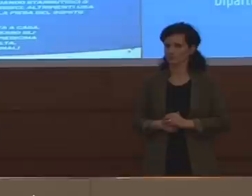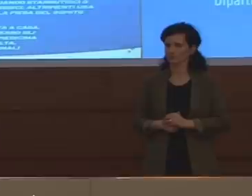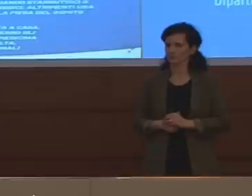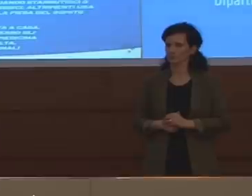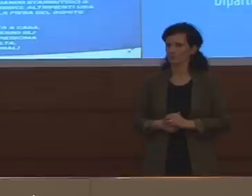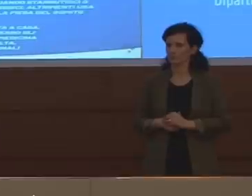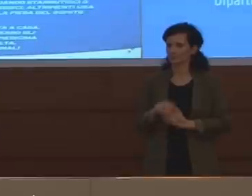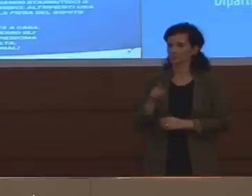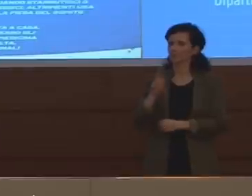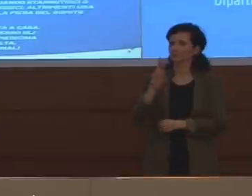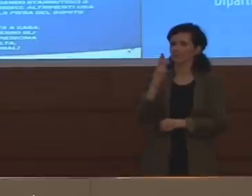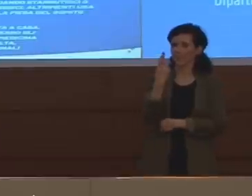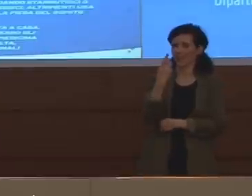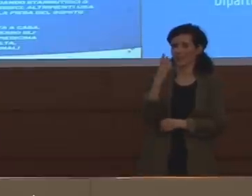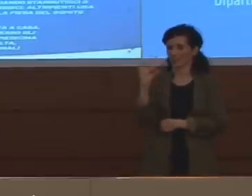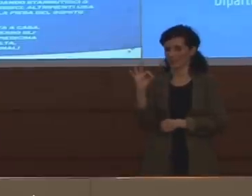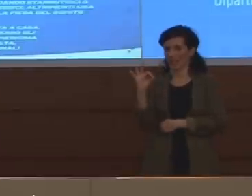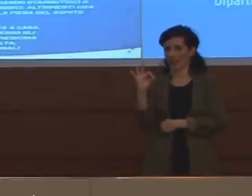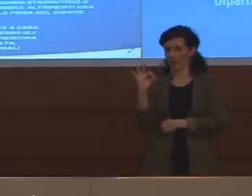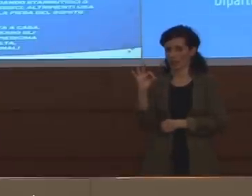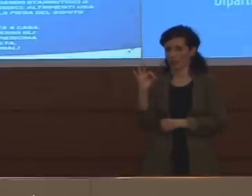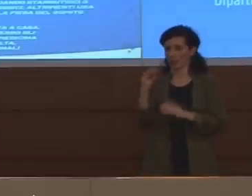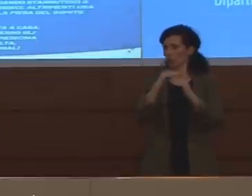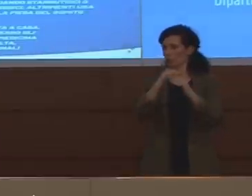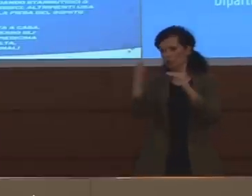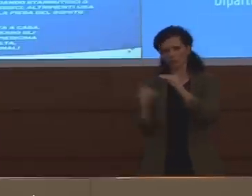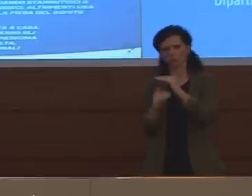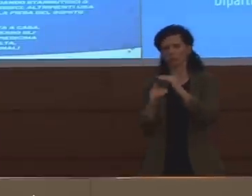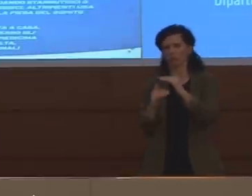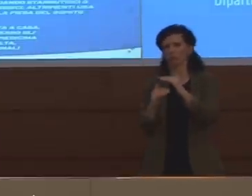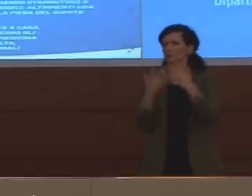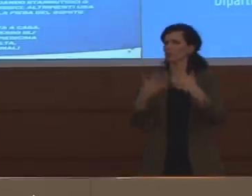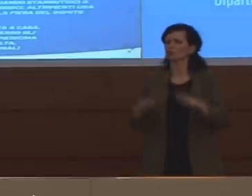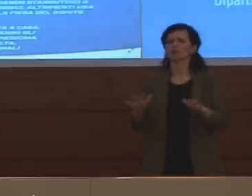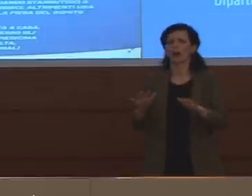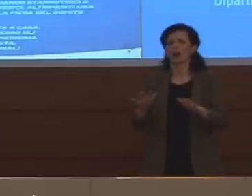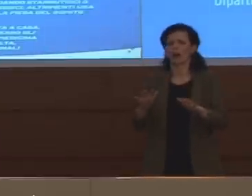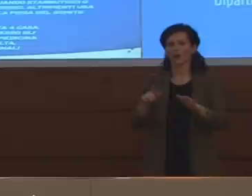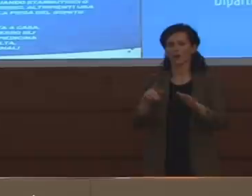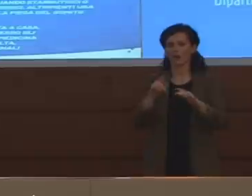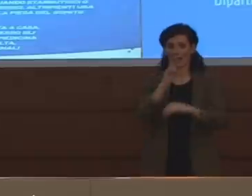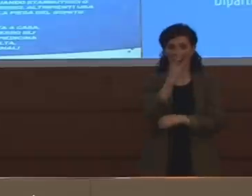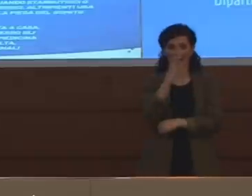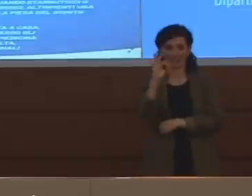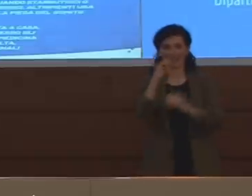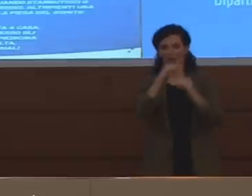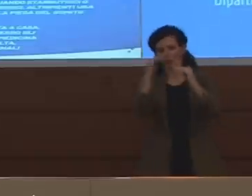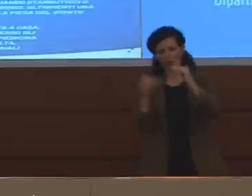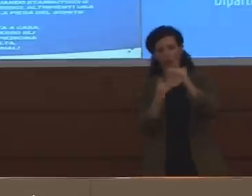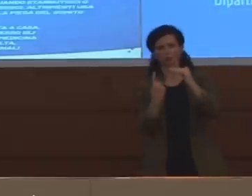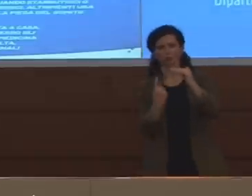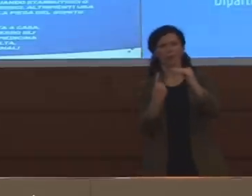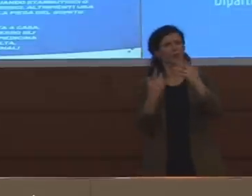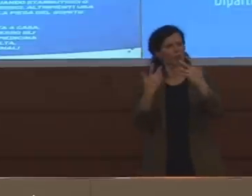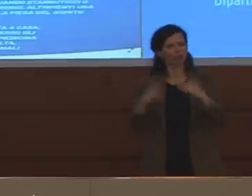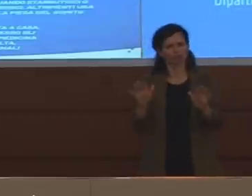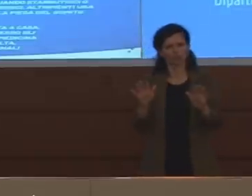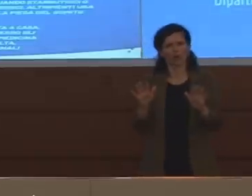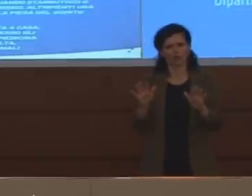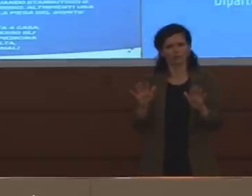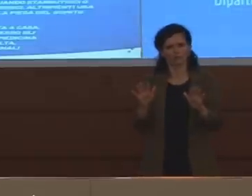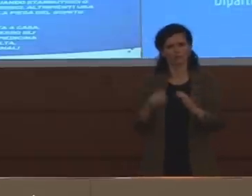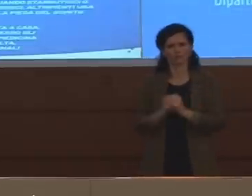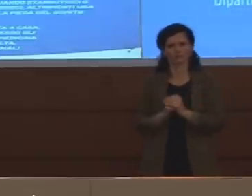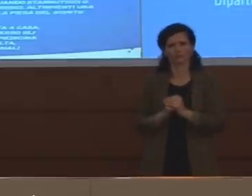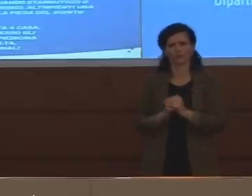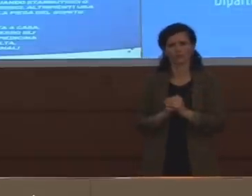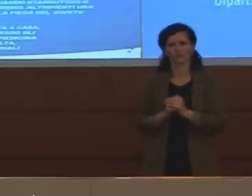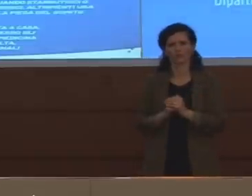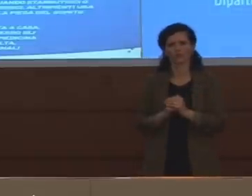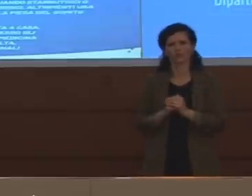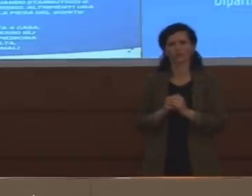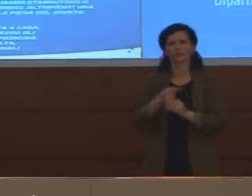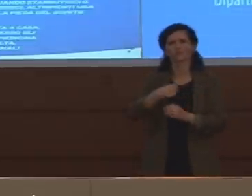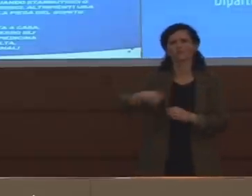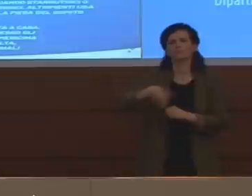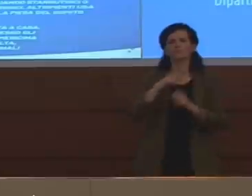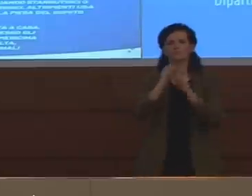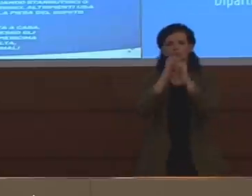L'R-0 è già sotto il valore di 1. Se vogliamo più o meno ipotizzare una stima